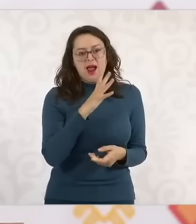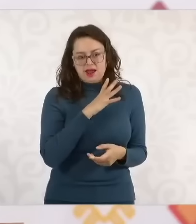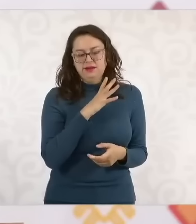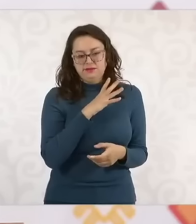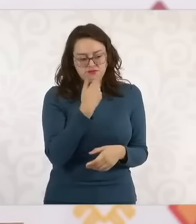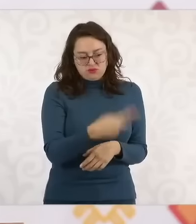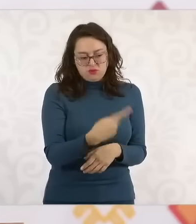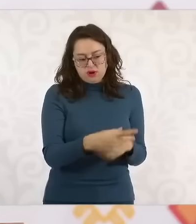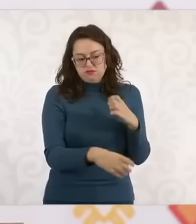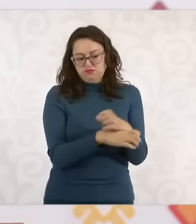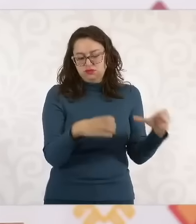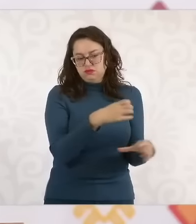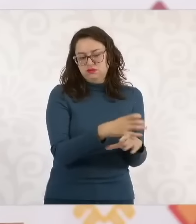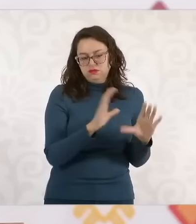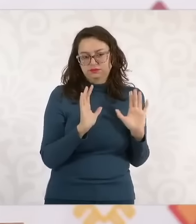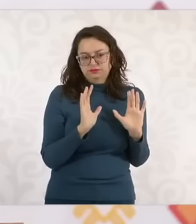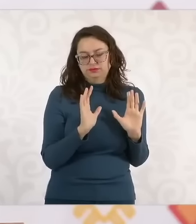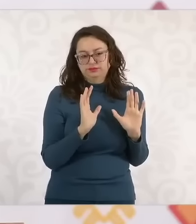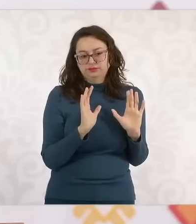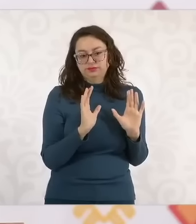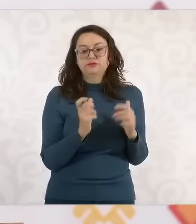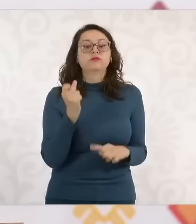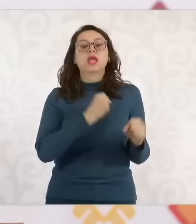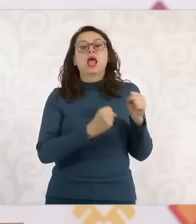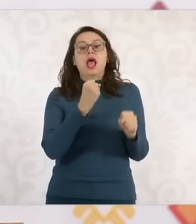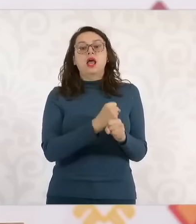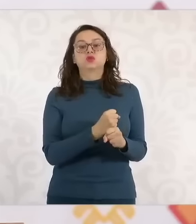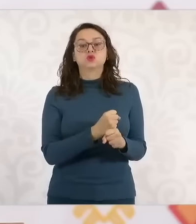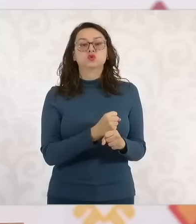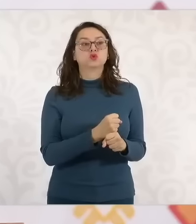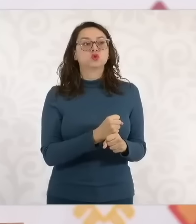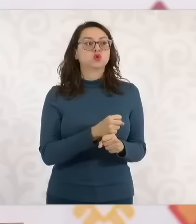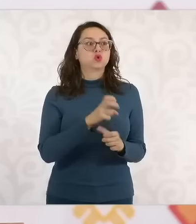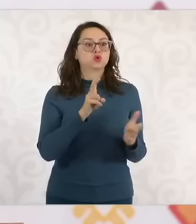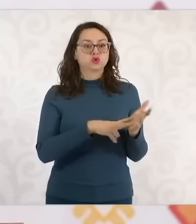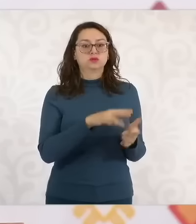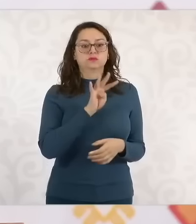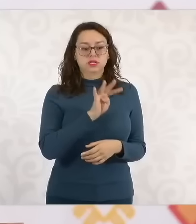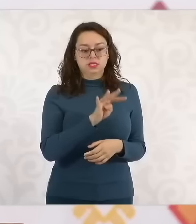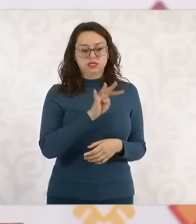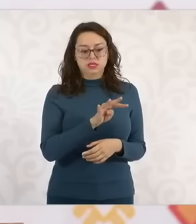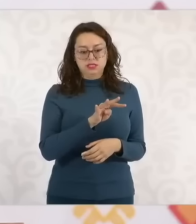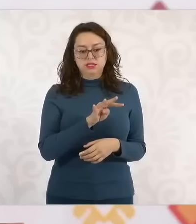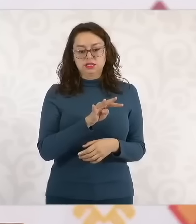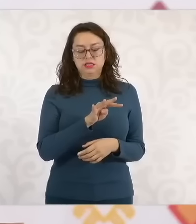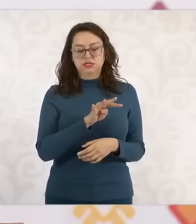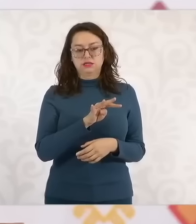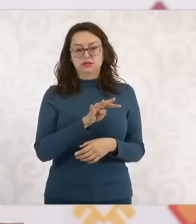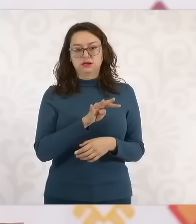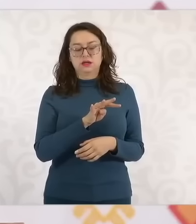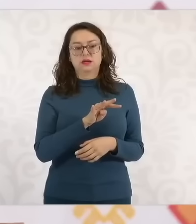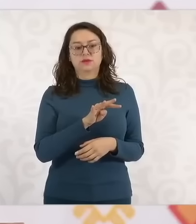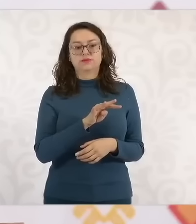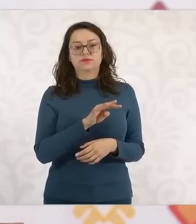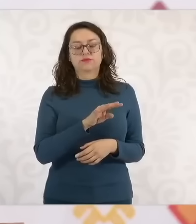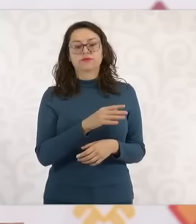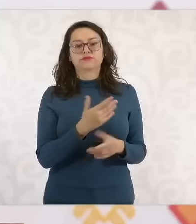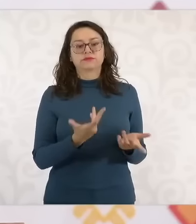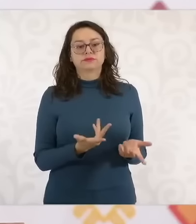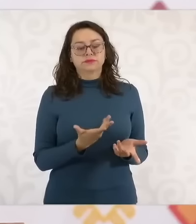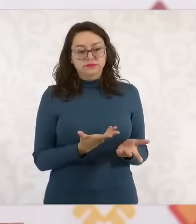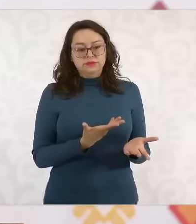Porque en el 2019, cuando se aprobó y después entró en vigor el TEMEC o USMCA, se pidió que se